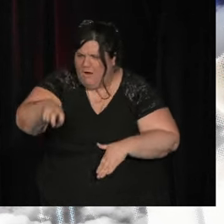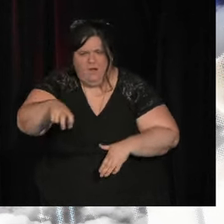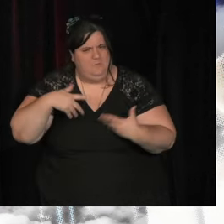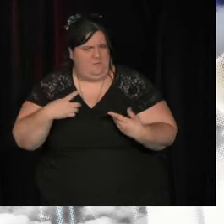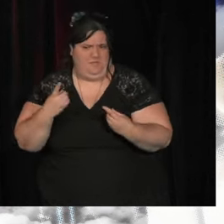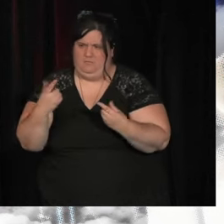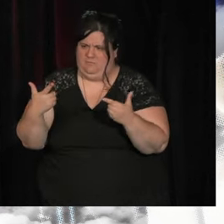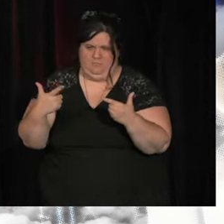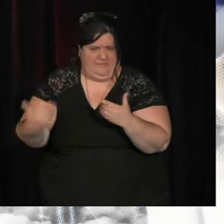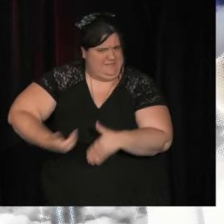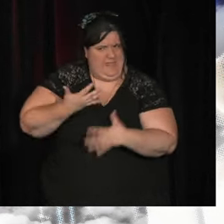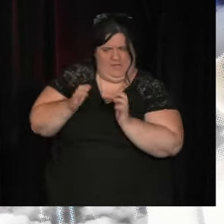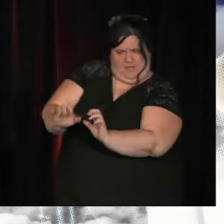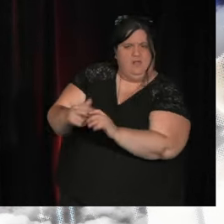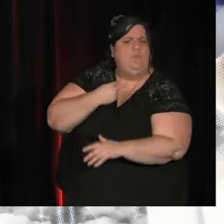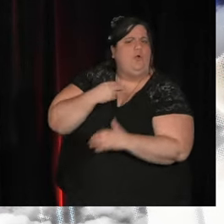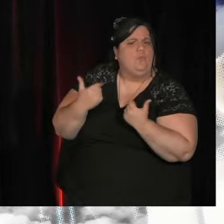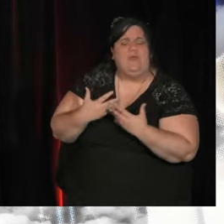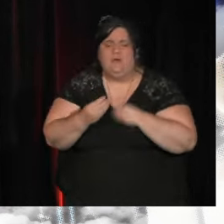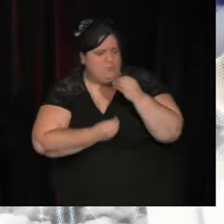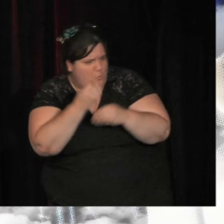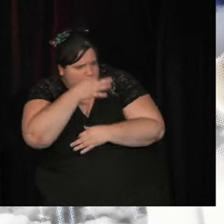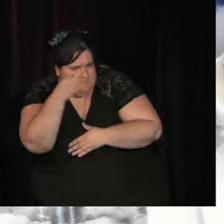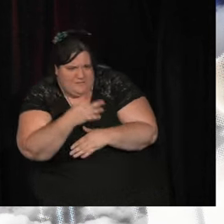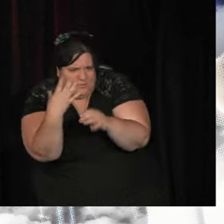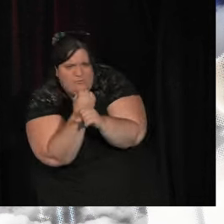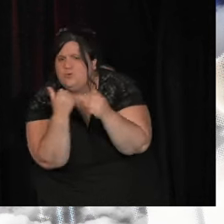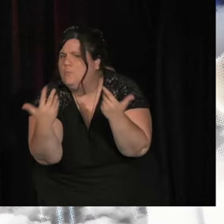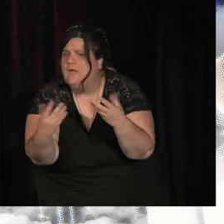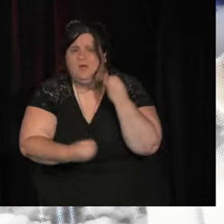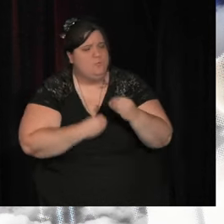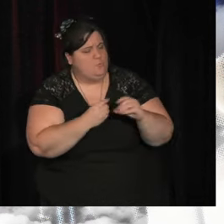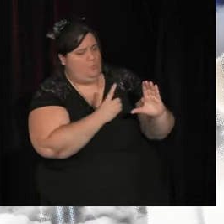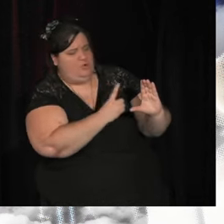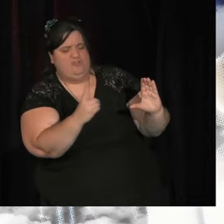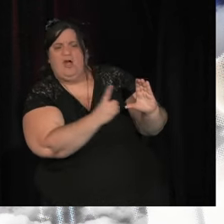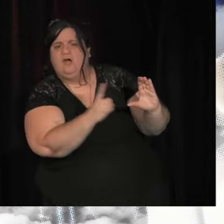30 % de précision" ou "La Zarya, je vous parlais de sa jauge de charge, elle était chargée à 80 % en moyenne dans la game".